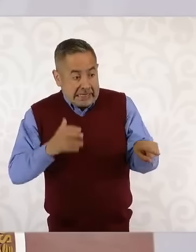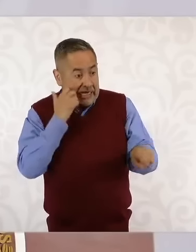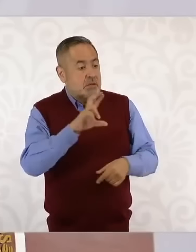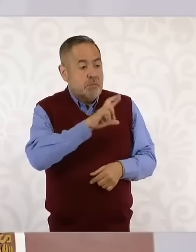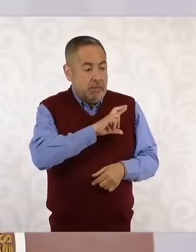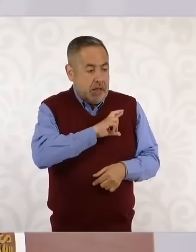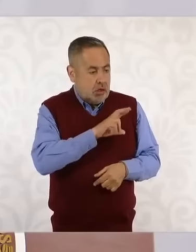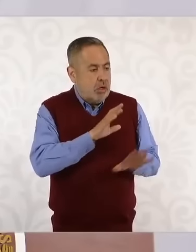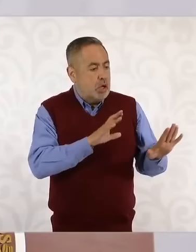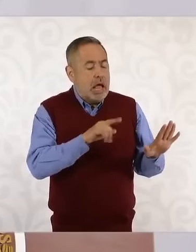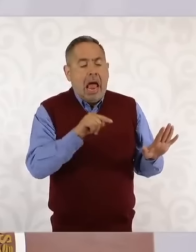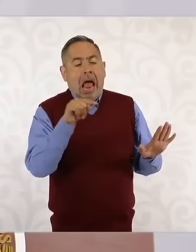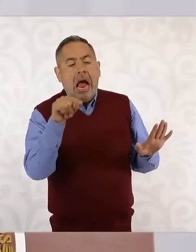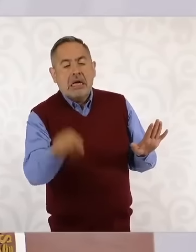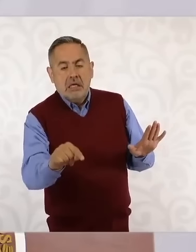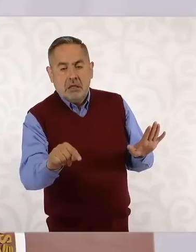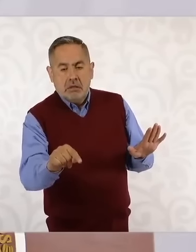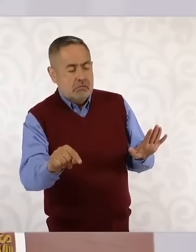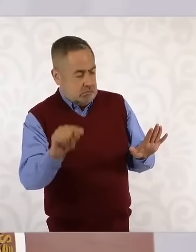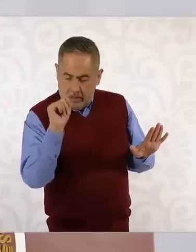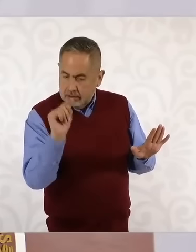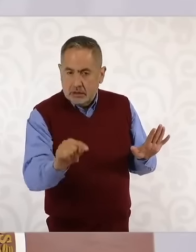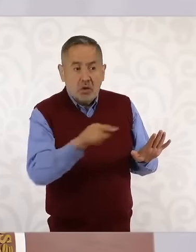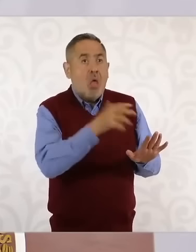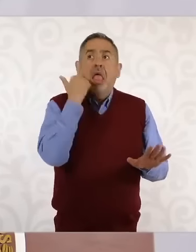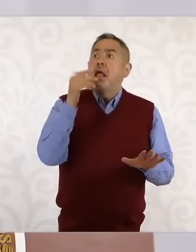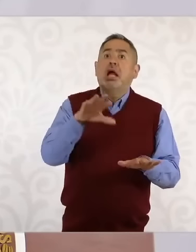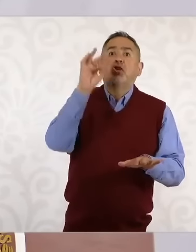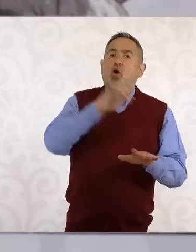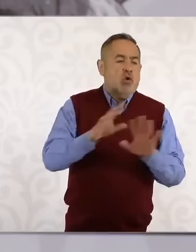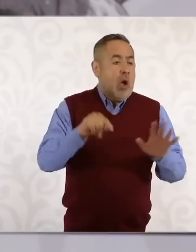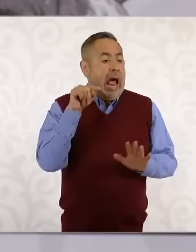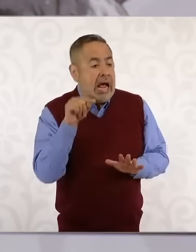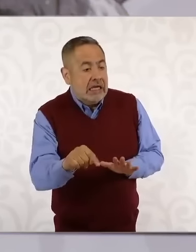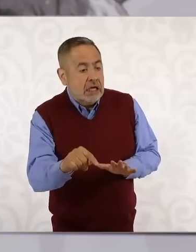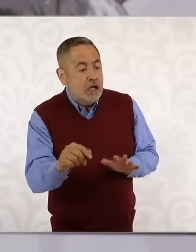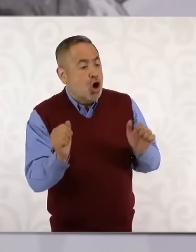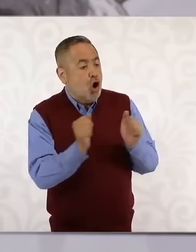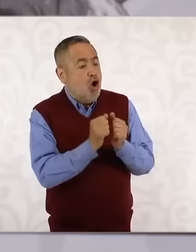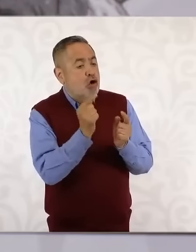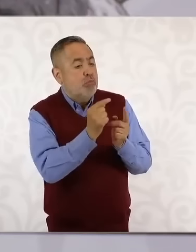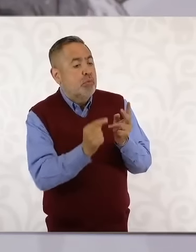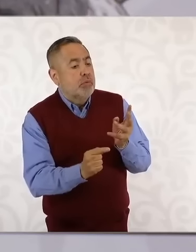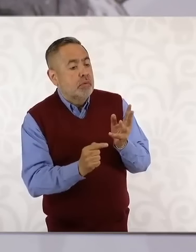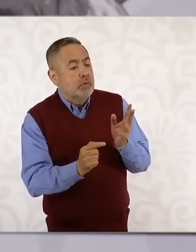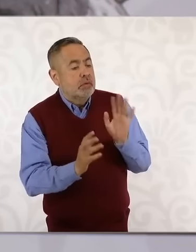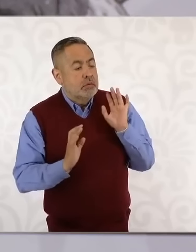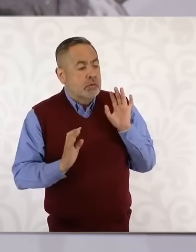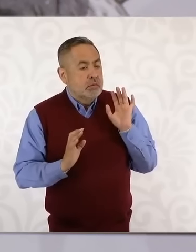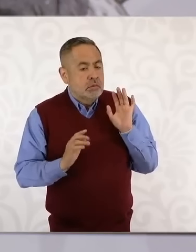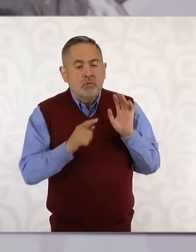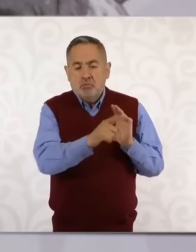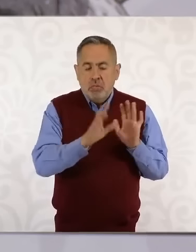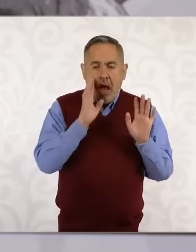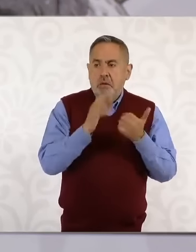Yo te voy a decir dónde y con qué vas a generar. Vamos a hacer un concurso. Puedes generar aquí,